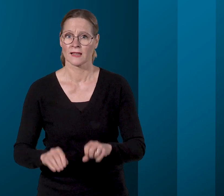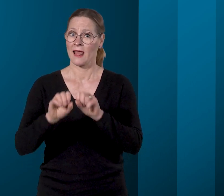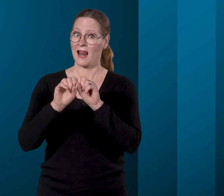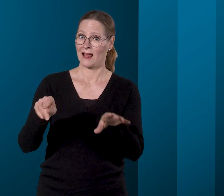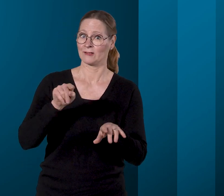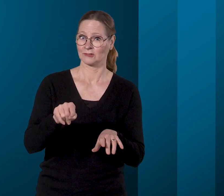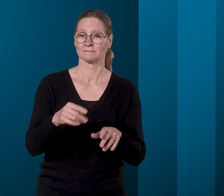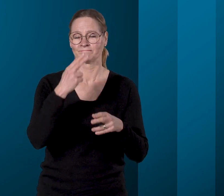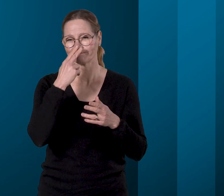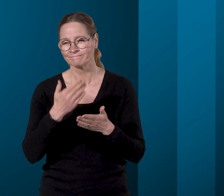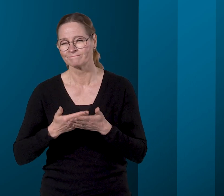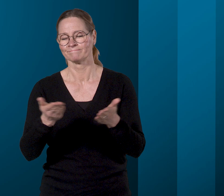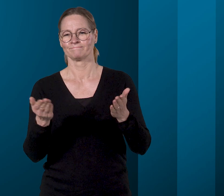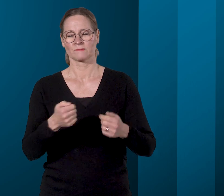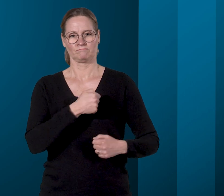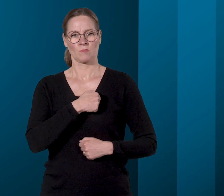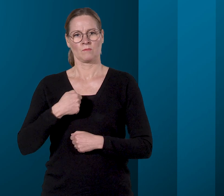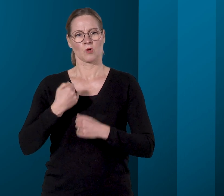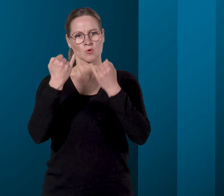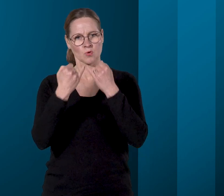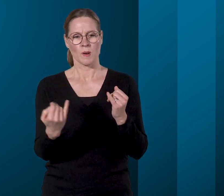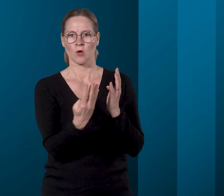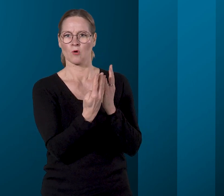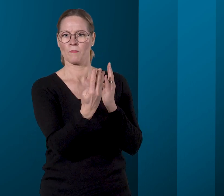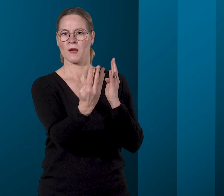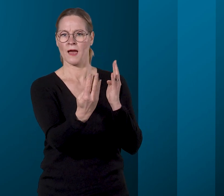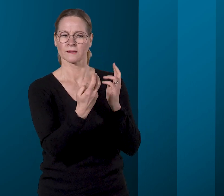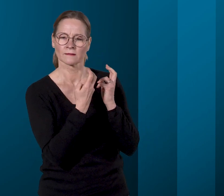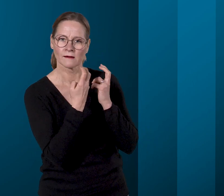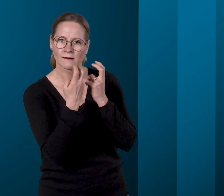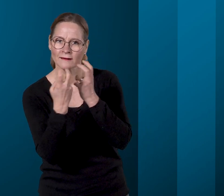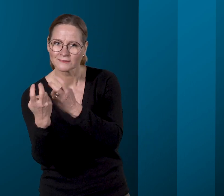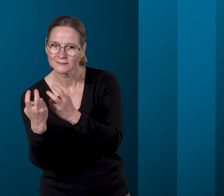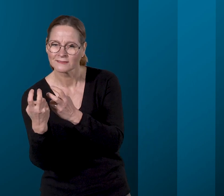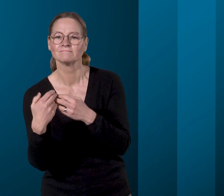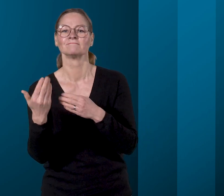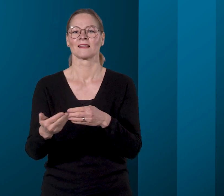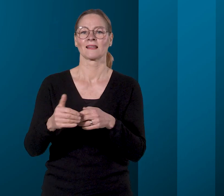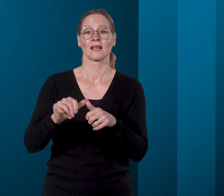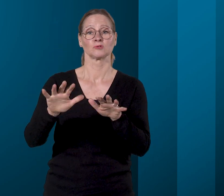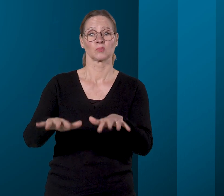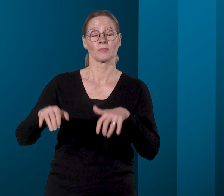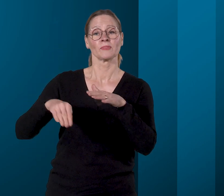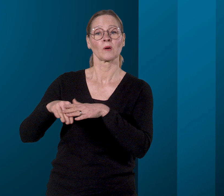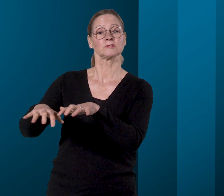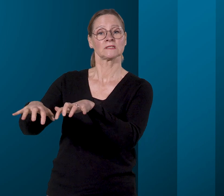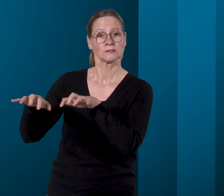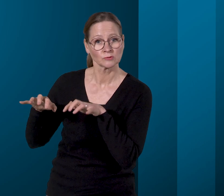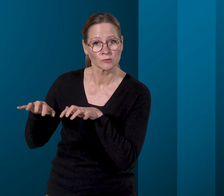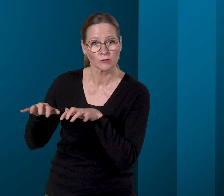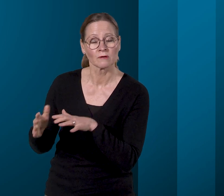Lähetyksessä näytetään kunniakomppanian tarkastukset sekä eduskunnan täysistunto -